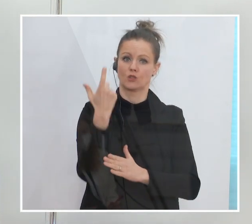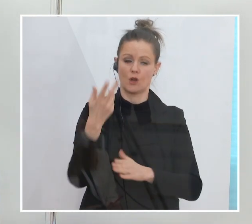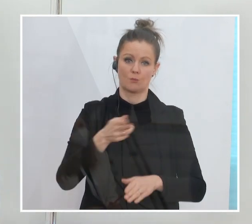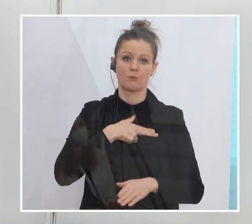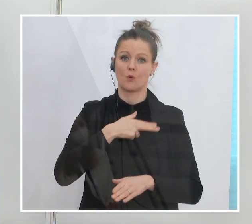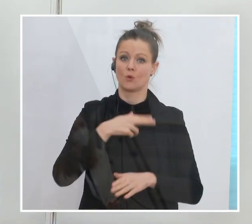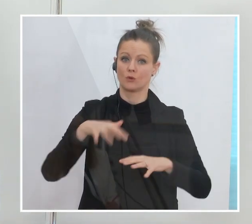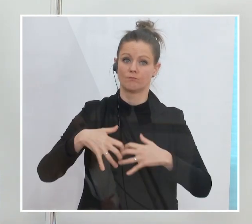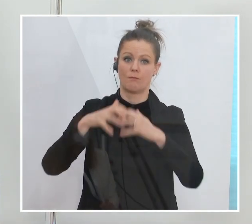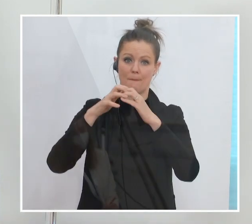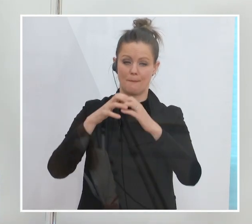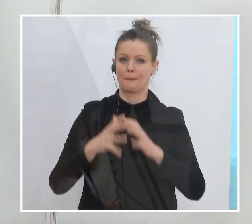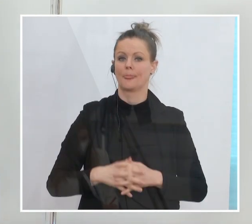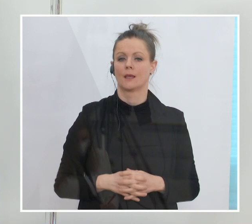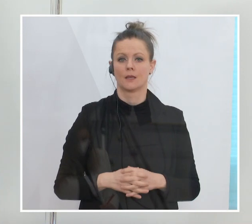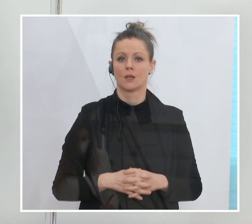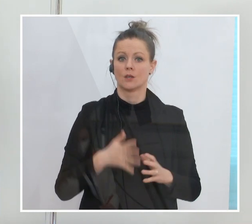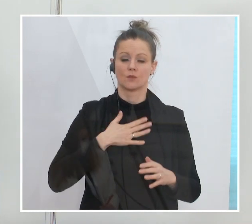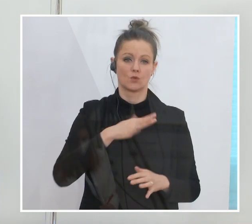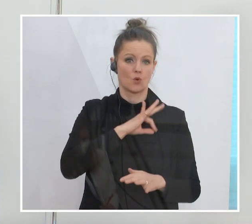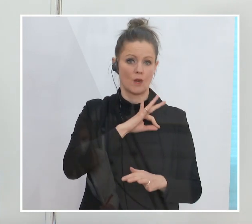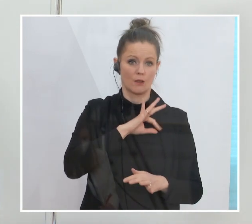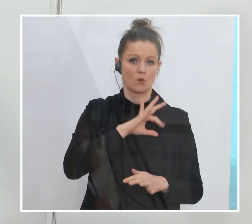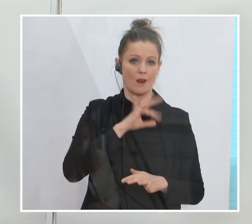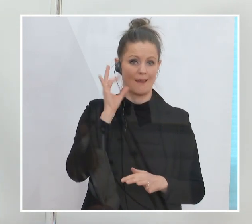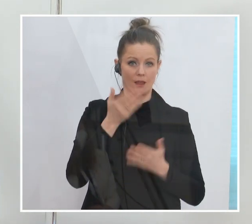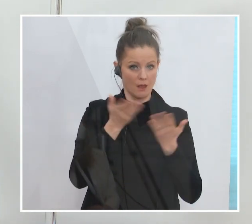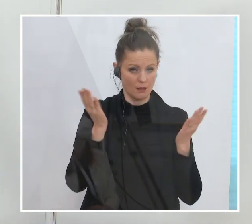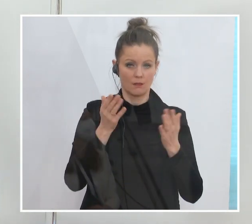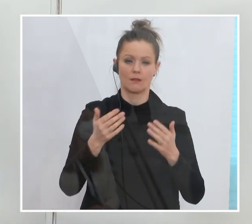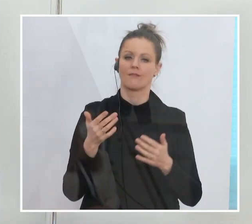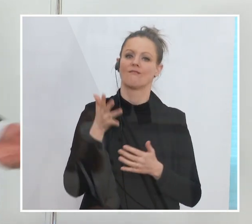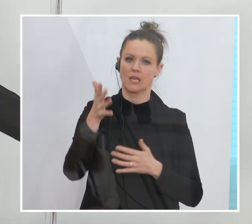geschaffen. Wir werden es ja dann von den Kolleginnen und Kollegen hören. Beginnen